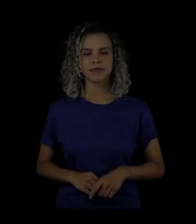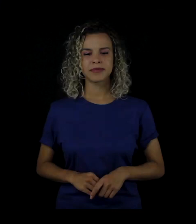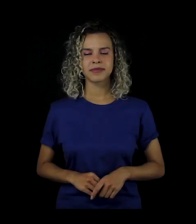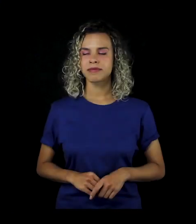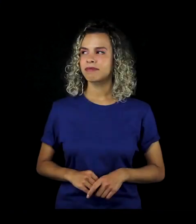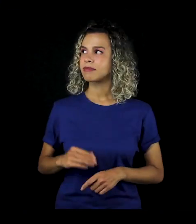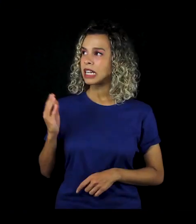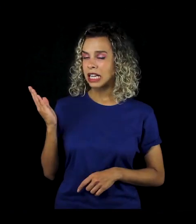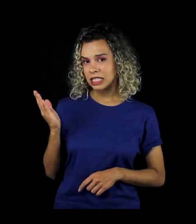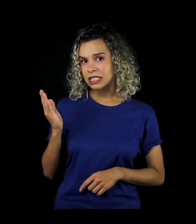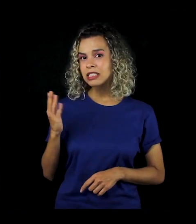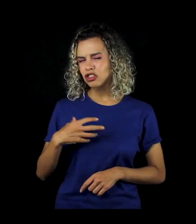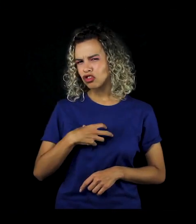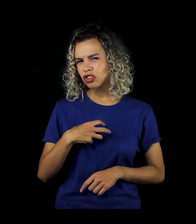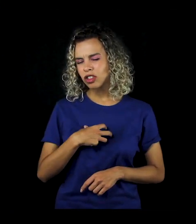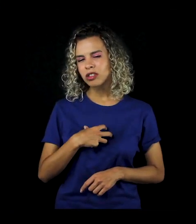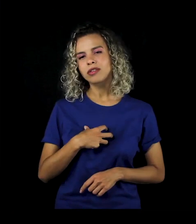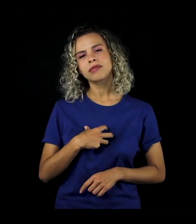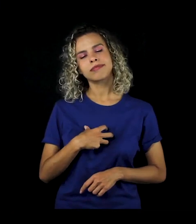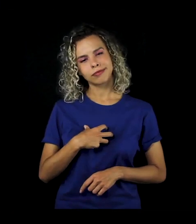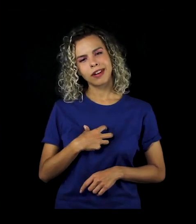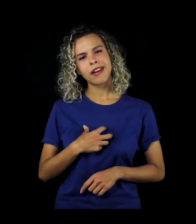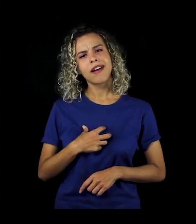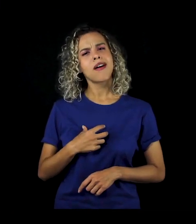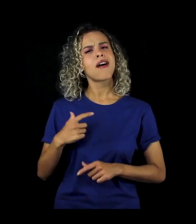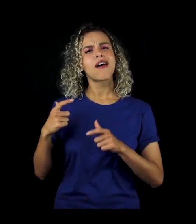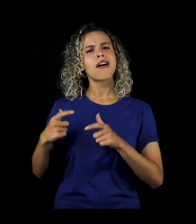Esta amarelinha também é de origem africana.